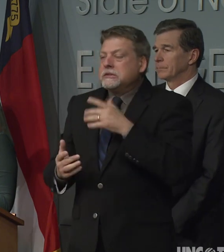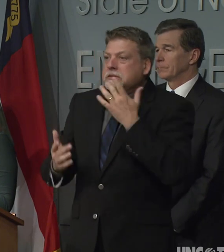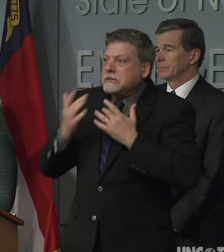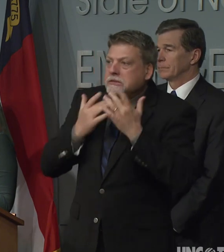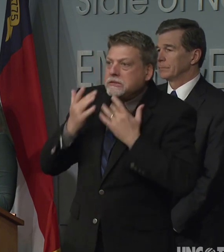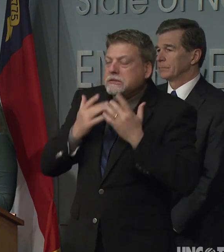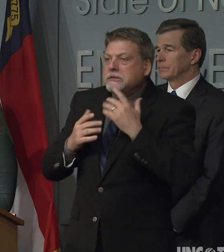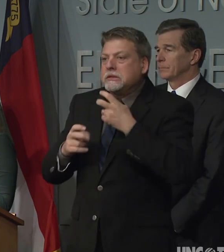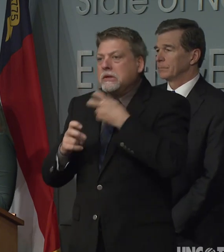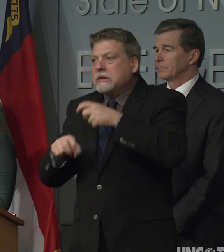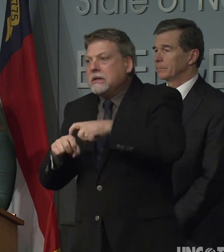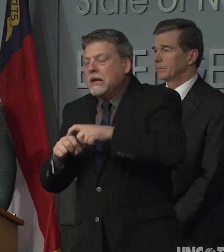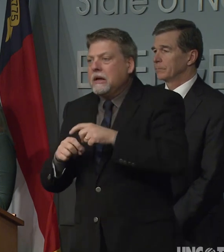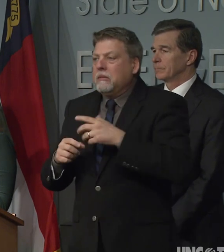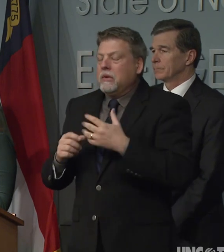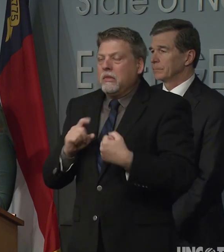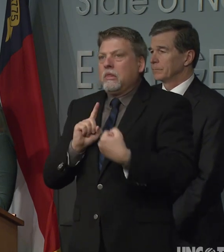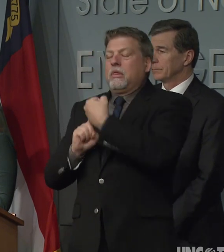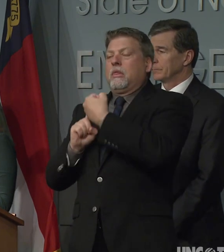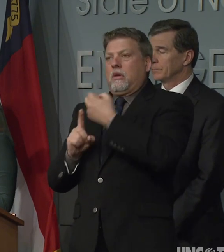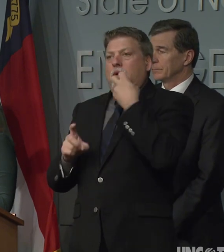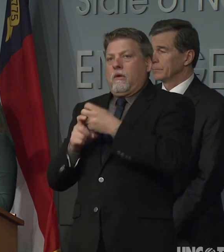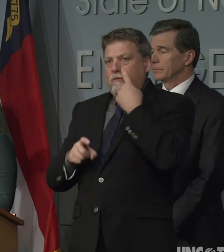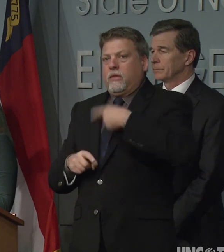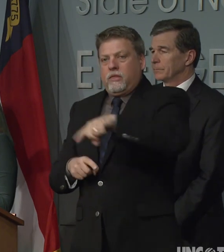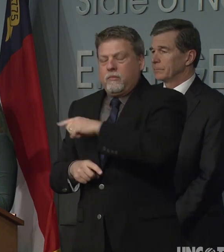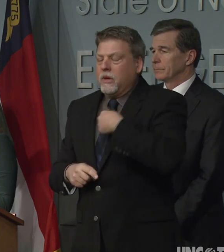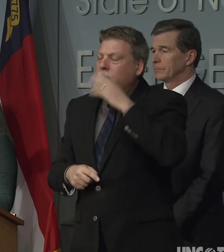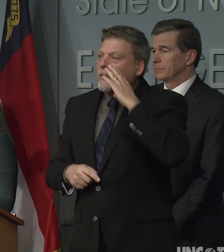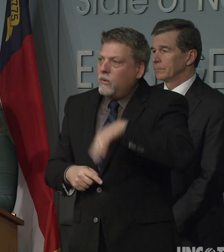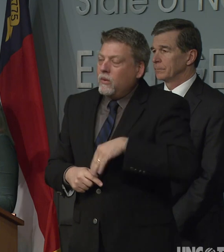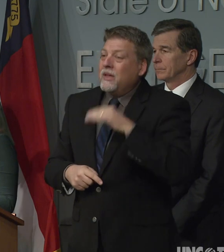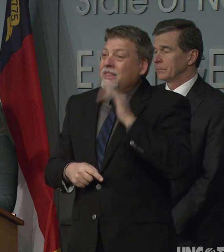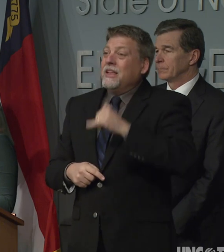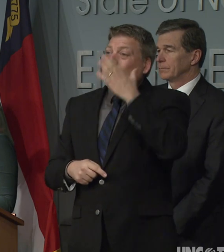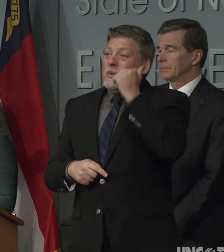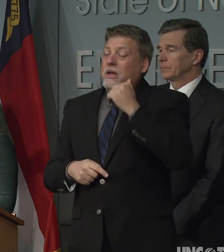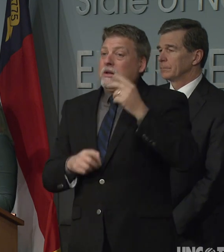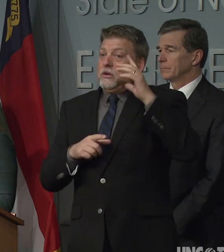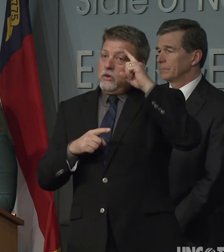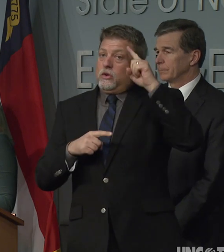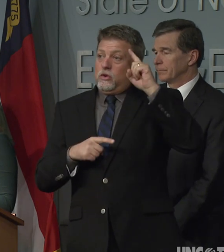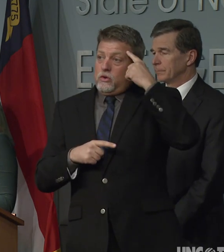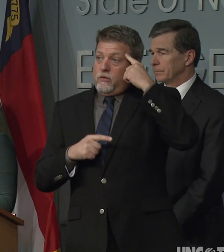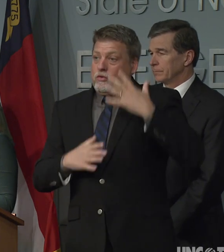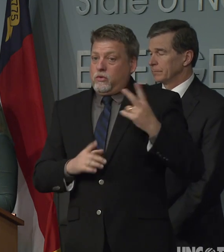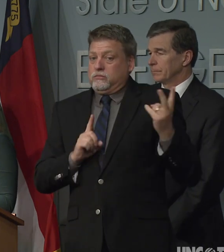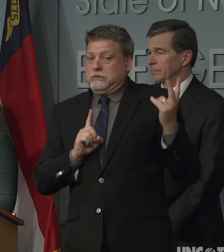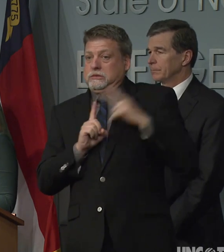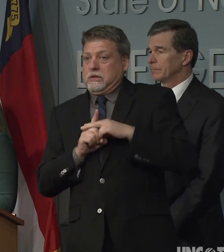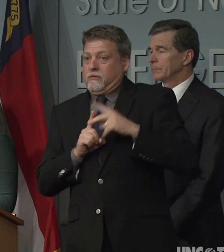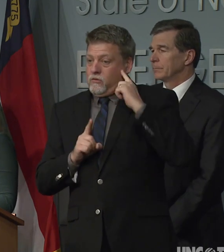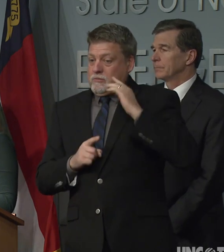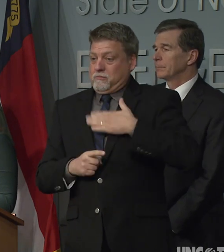sufren más con estas decisiones para resolver esto, el gobernador le ha encargado a mi departamento al Departamento de